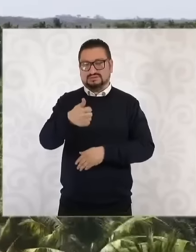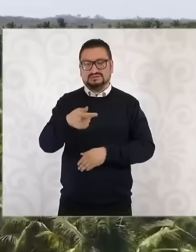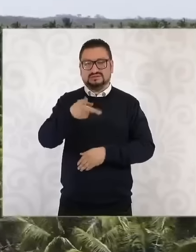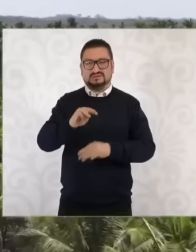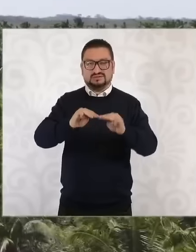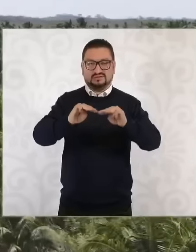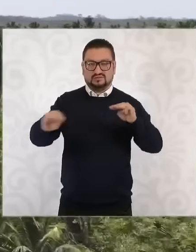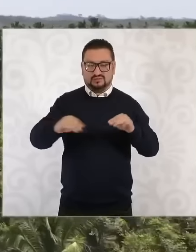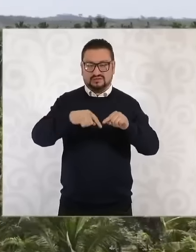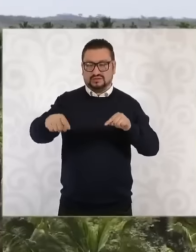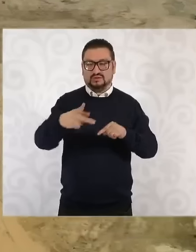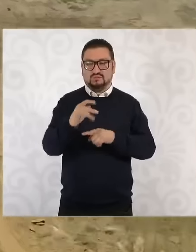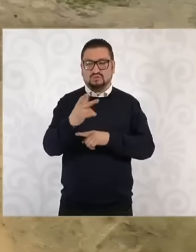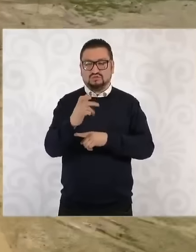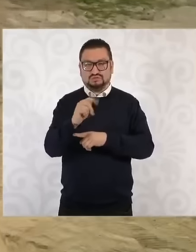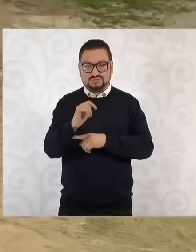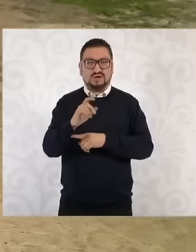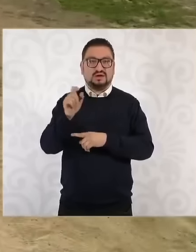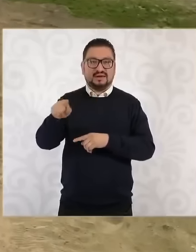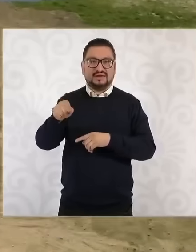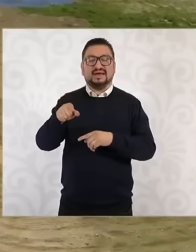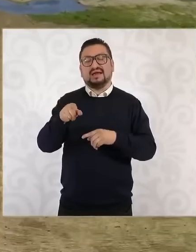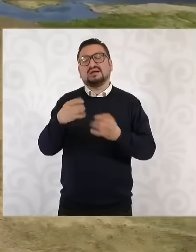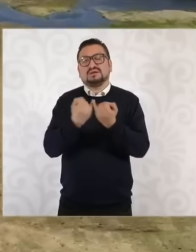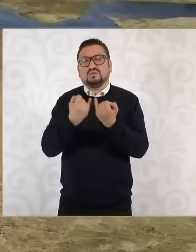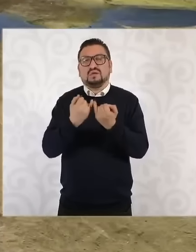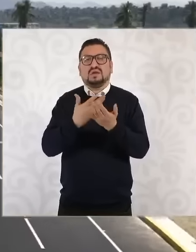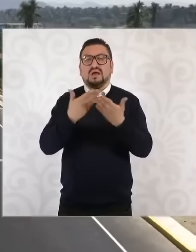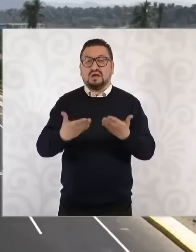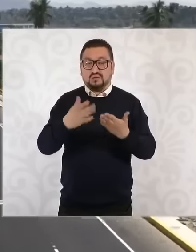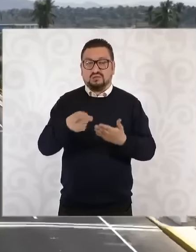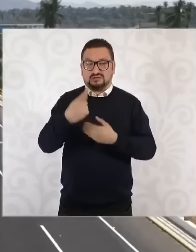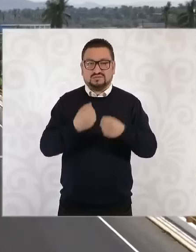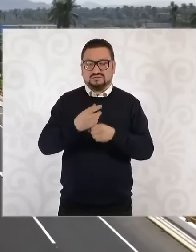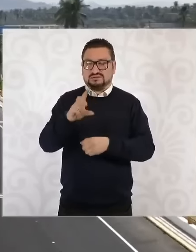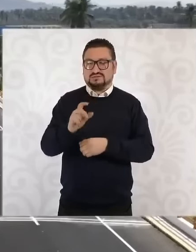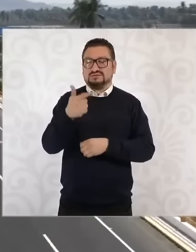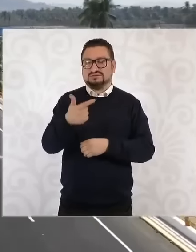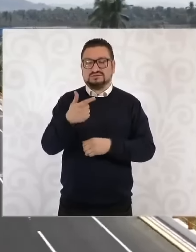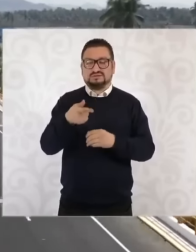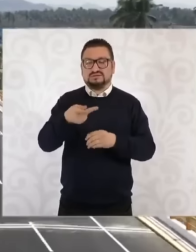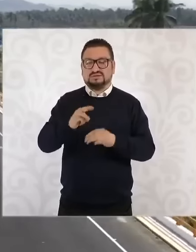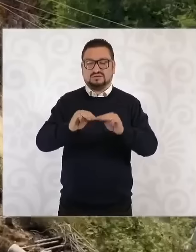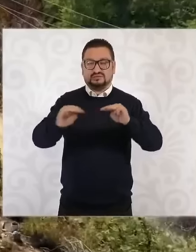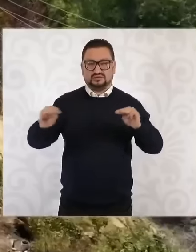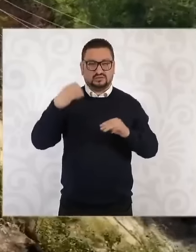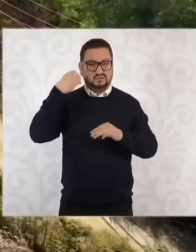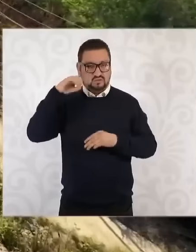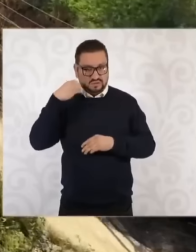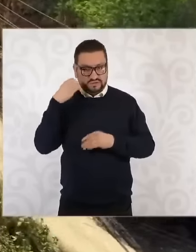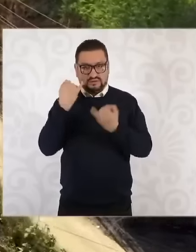en el tramo de Pochutla Huatulco. Este año estamos interviniendo 37 km en Oaxaca y también ocho